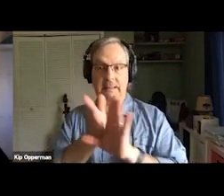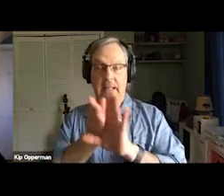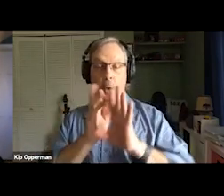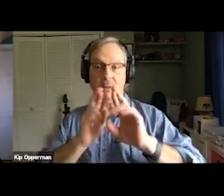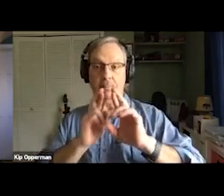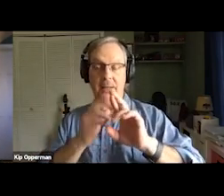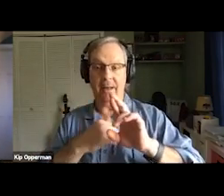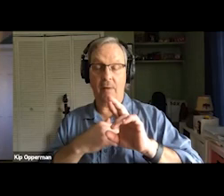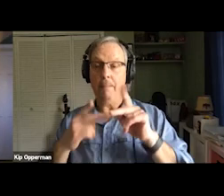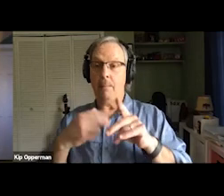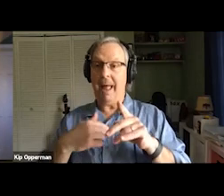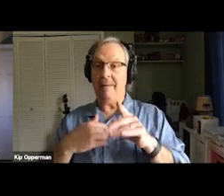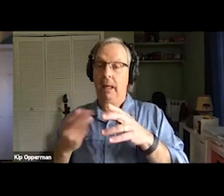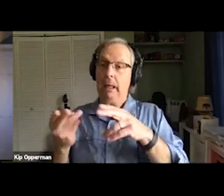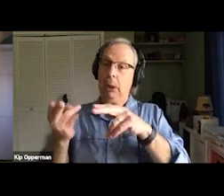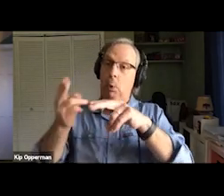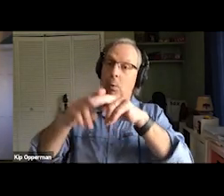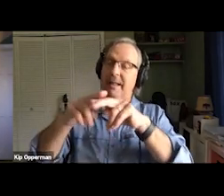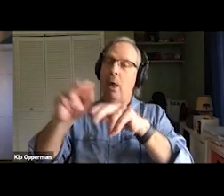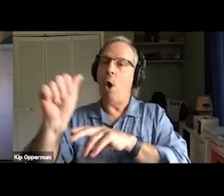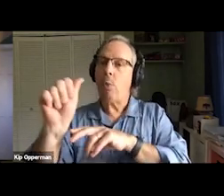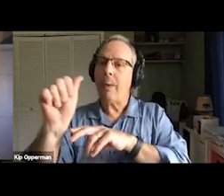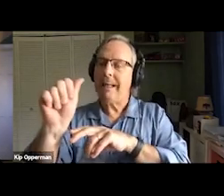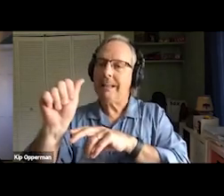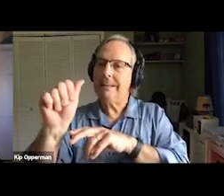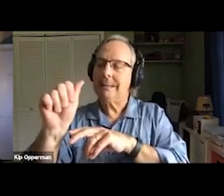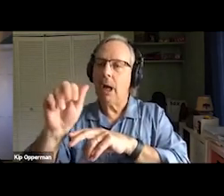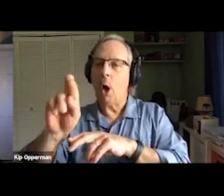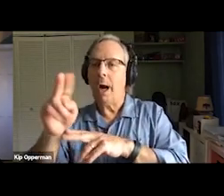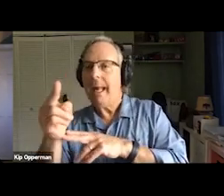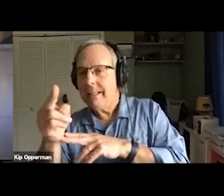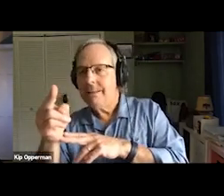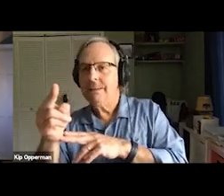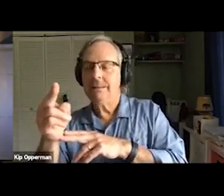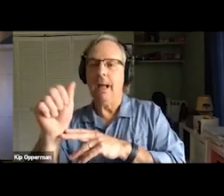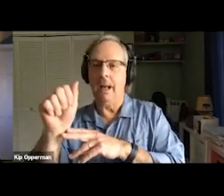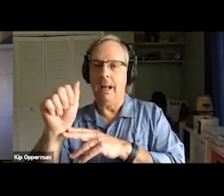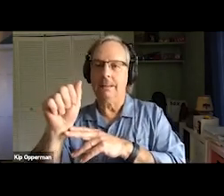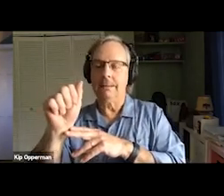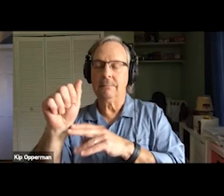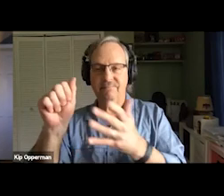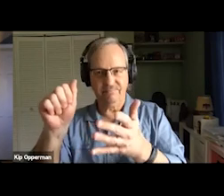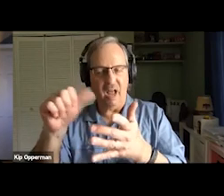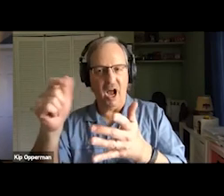aumento de la artritis reumatoide, ataques cardíaco, accidentes cerebrovasculares, otras enfermedades infecciosas.